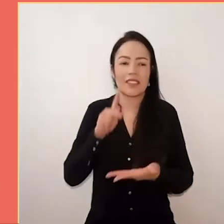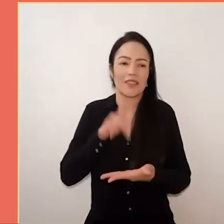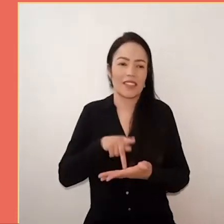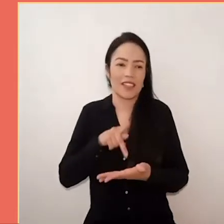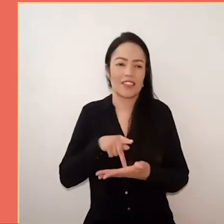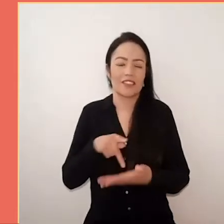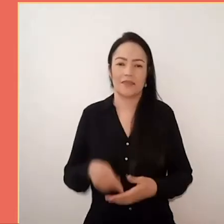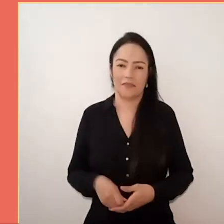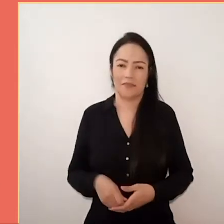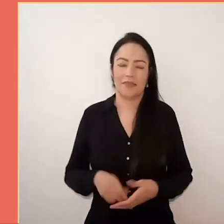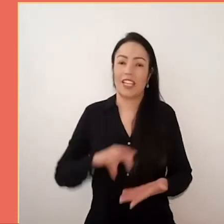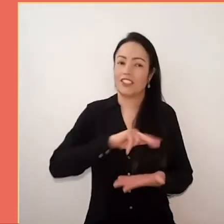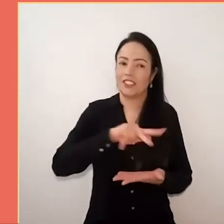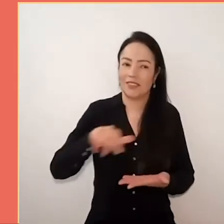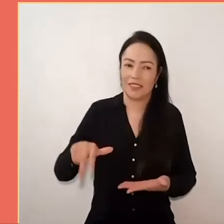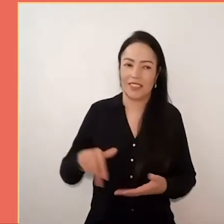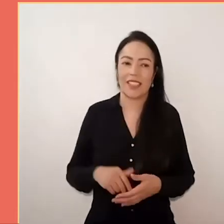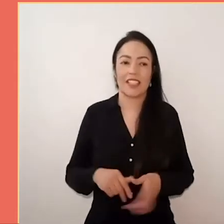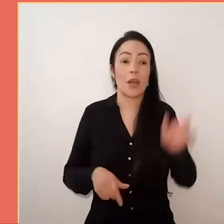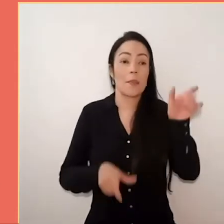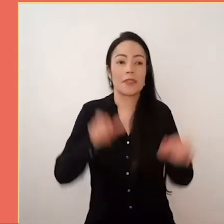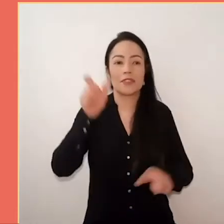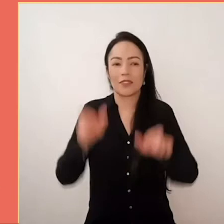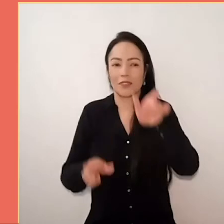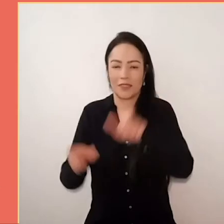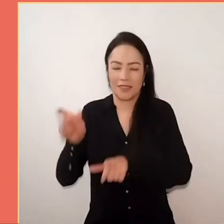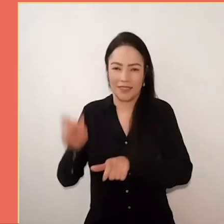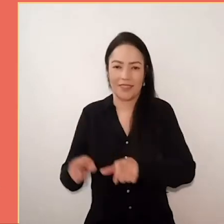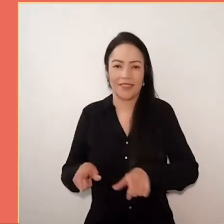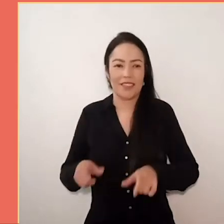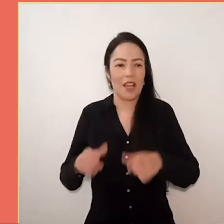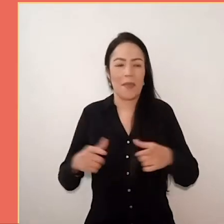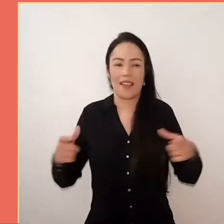e as diferentes pessoas, nas suas maiores subjetividades.